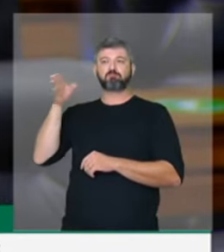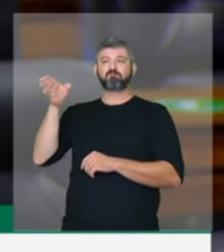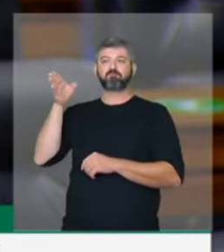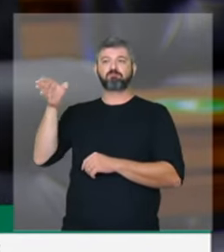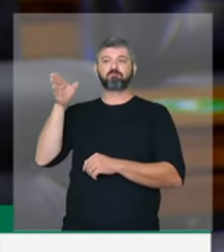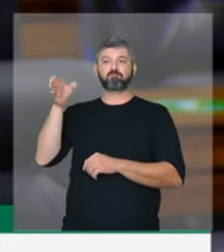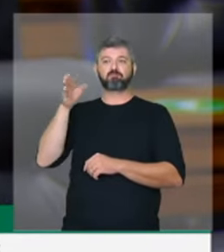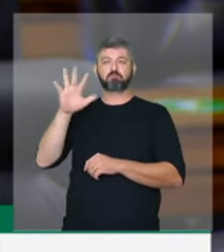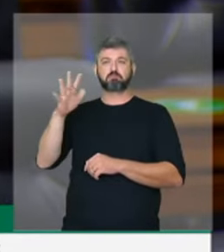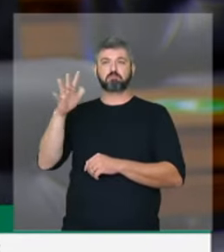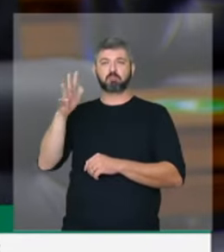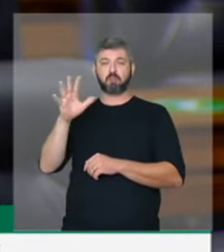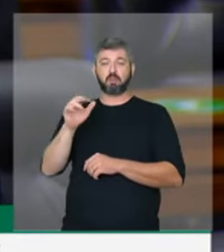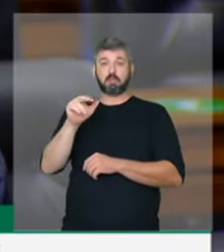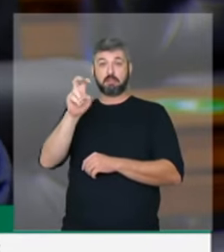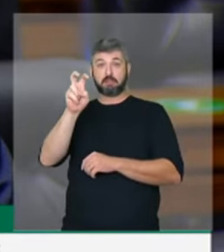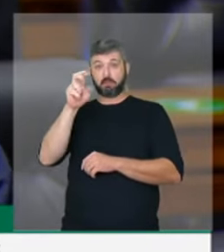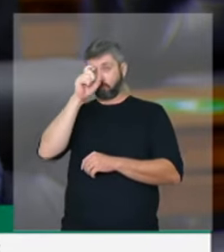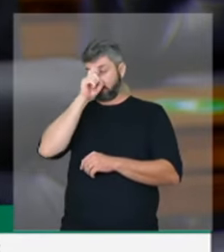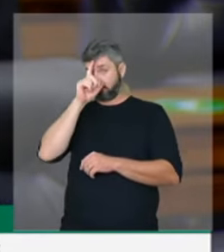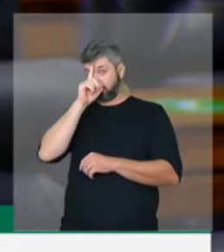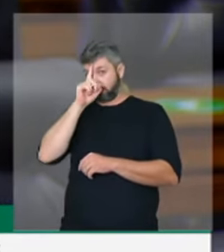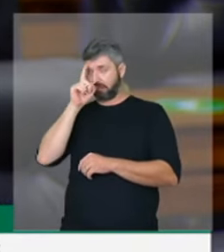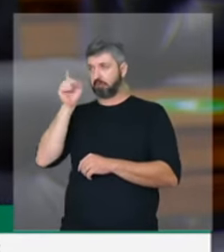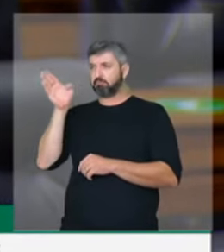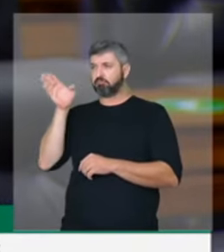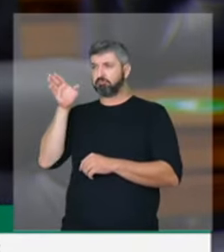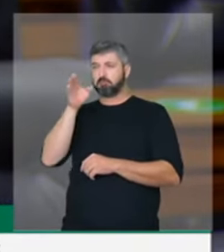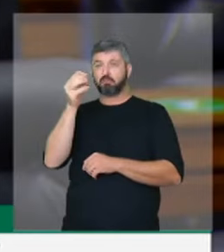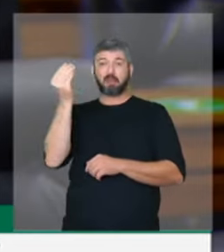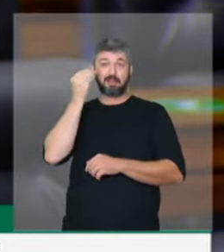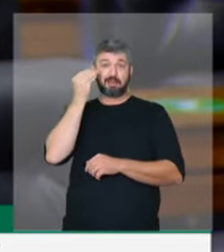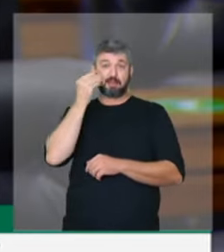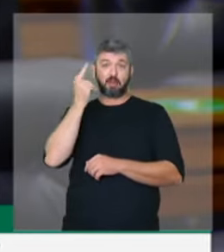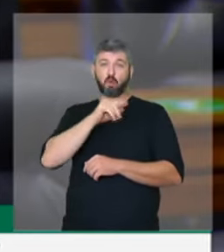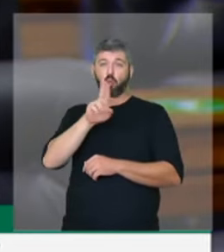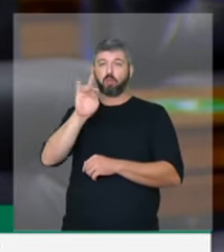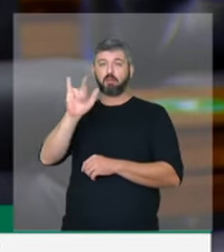HOSPITAIS NA BUSCA DE UM LEITO PARA INTERNAR UM FAMILIAR. E FOI IMPRESSIONANTE PERCEBER